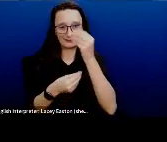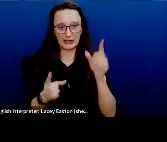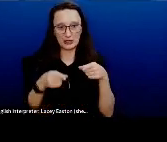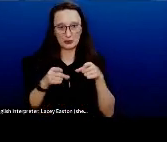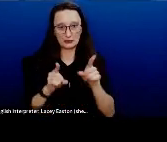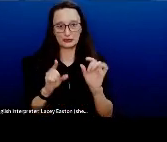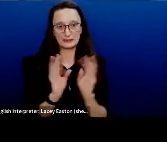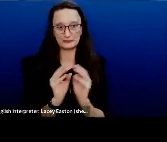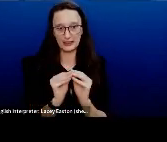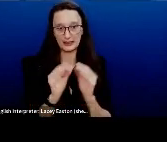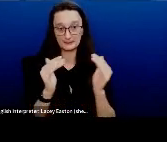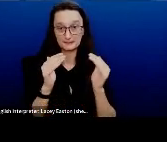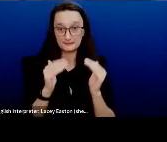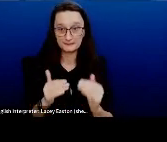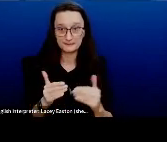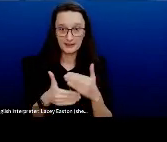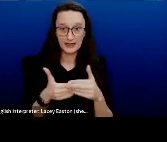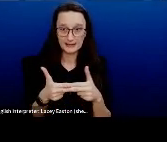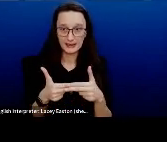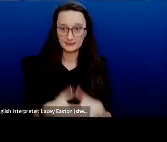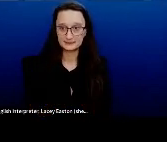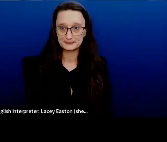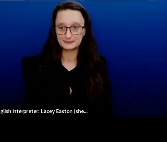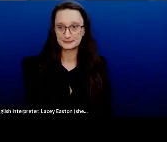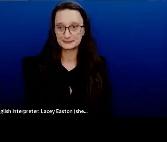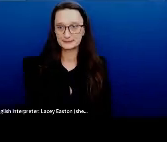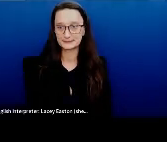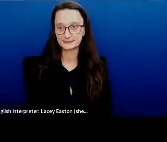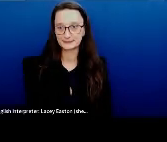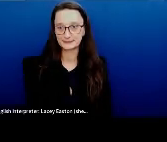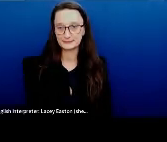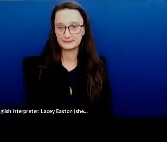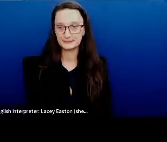Acceso a los registros educativos: